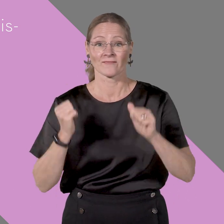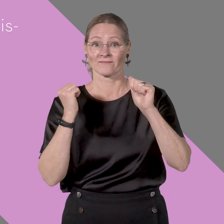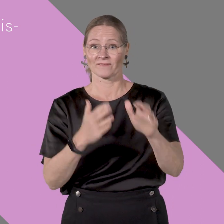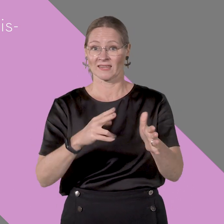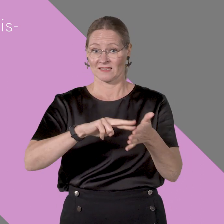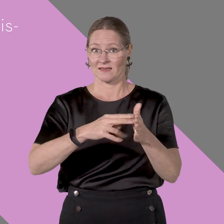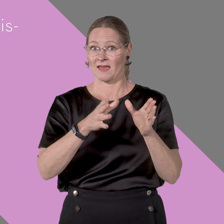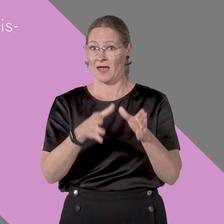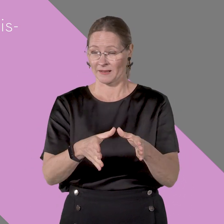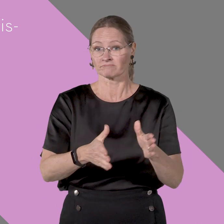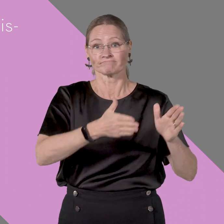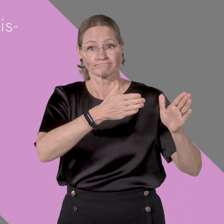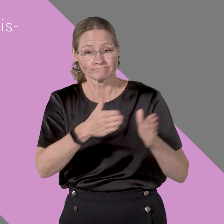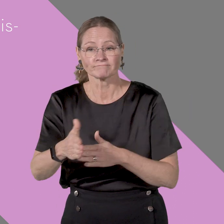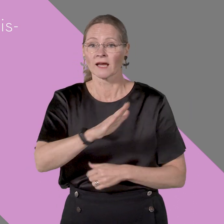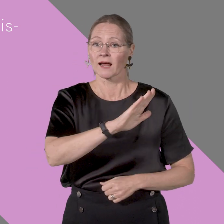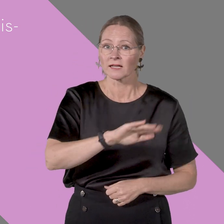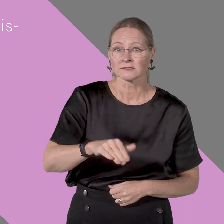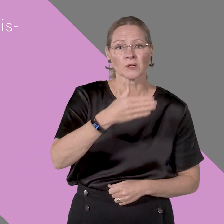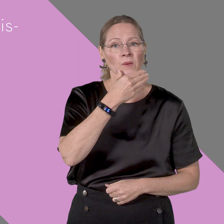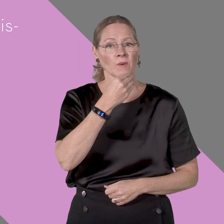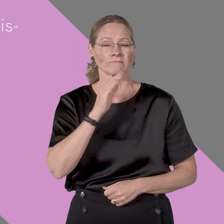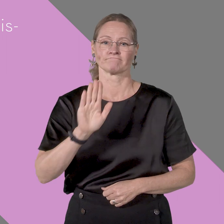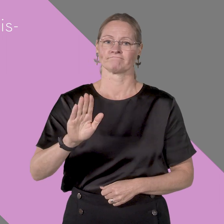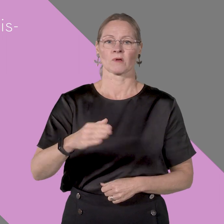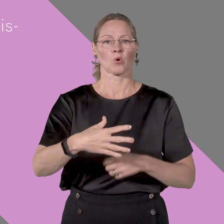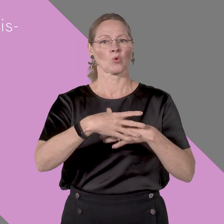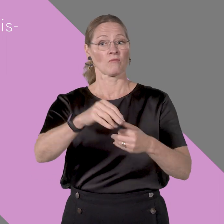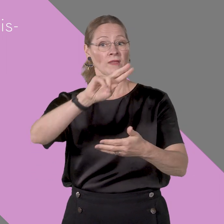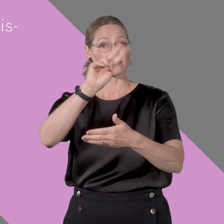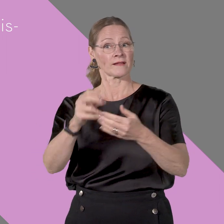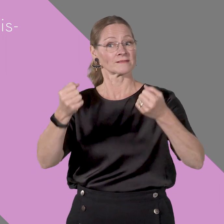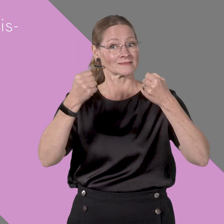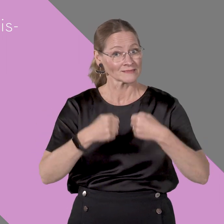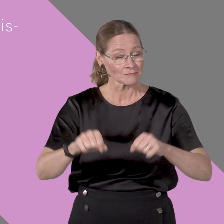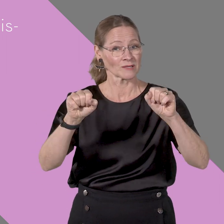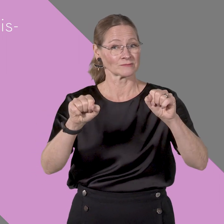VIKKE-hanke järjestää lasten ja nuorten kuvataidetempauksen, -